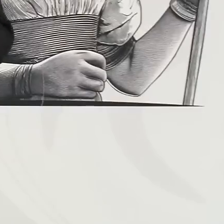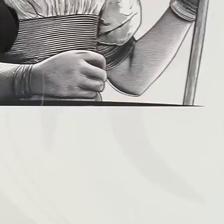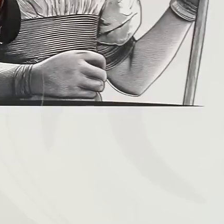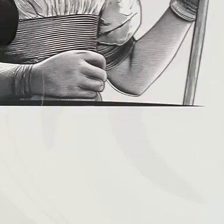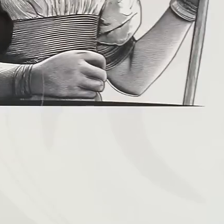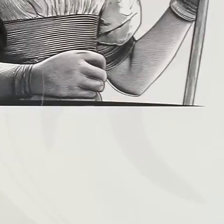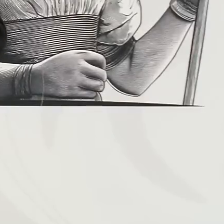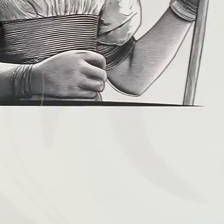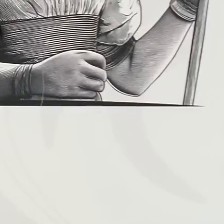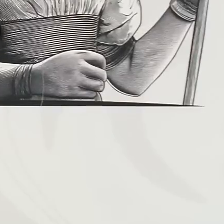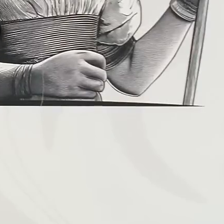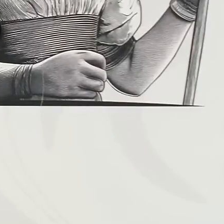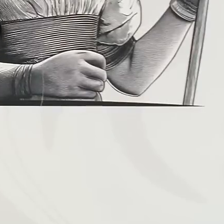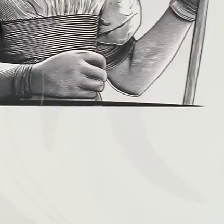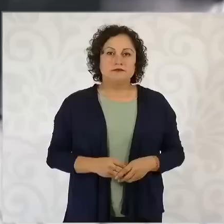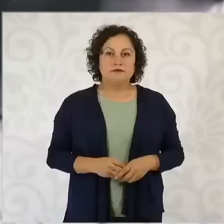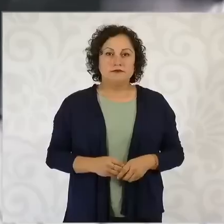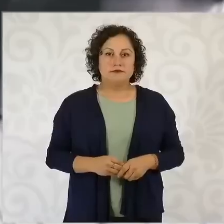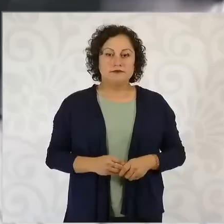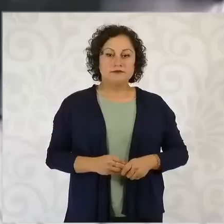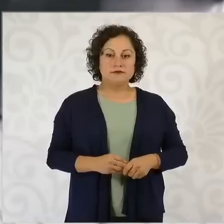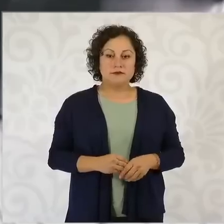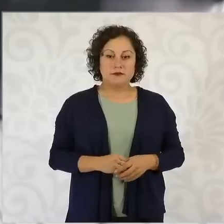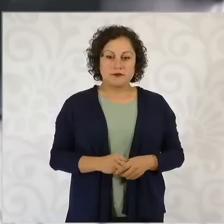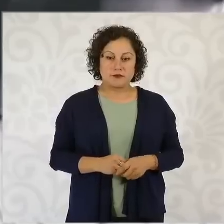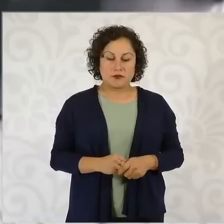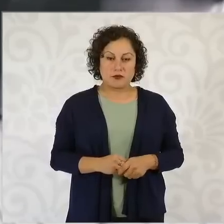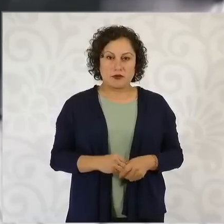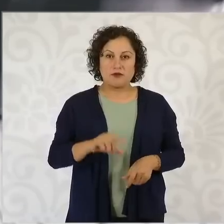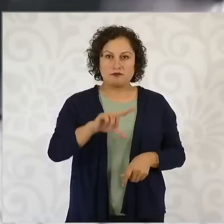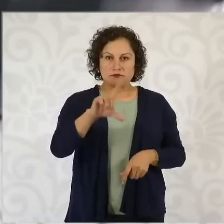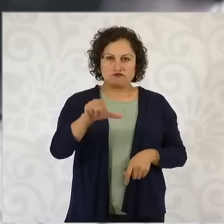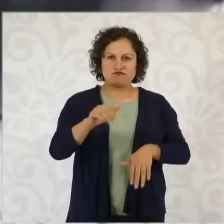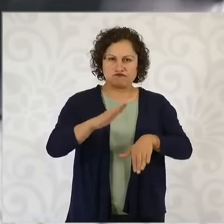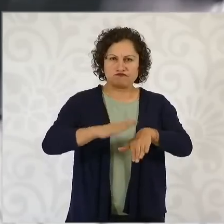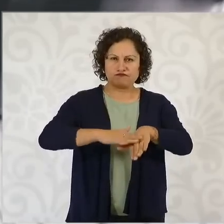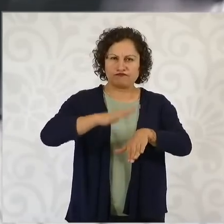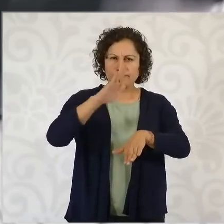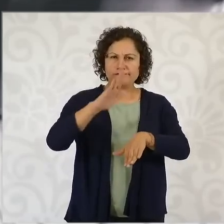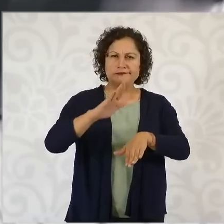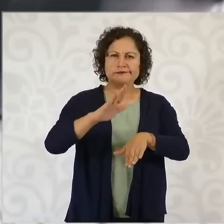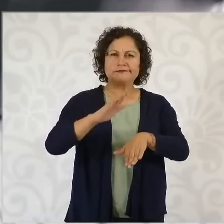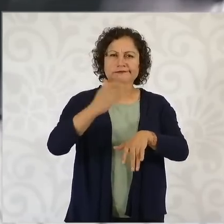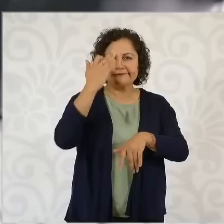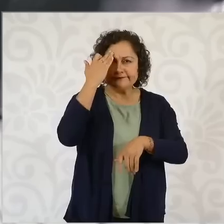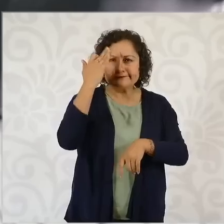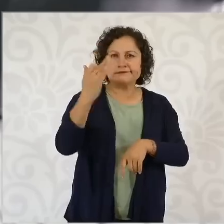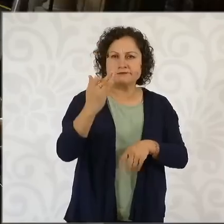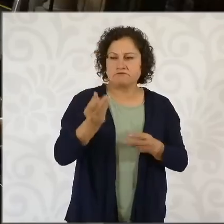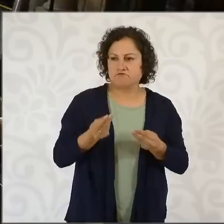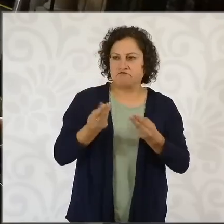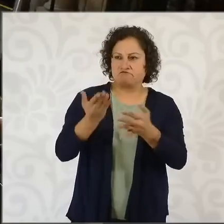gusto más adelante podemos darle seguimiento para poder comentar al respecto gracias muchas gracias